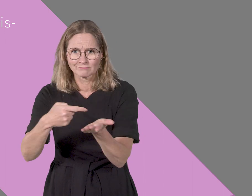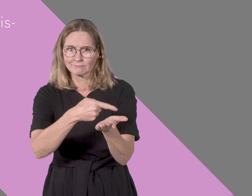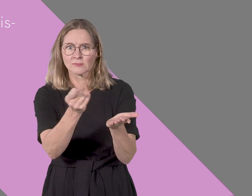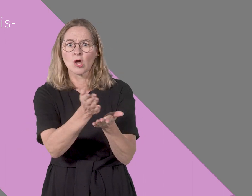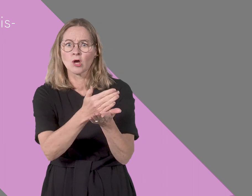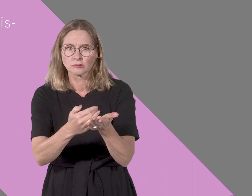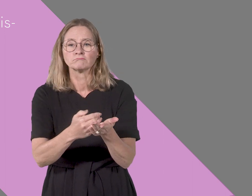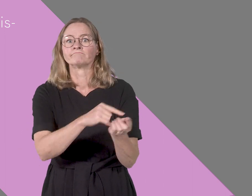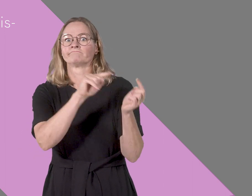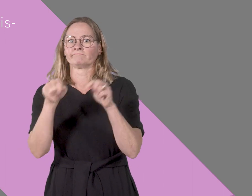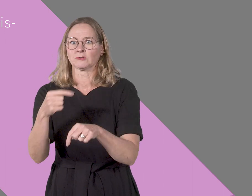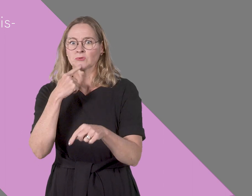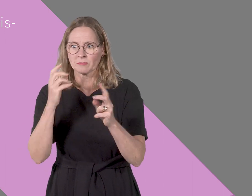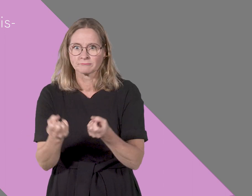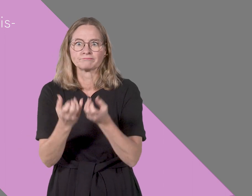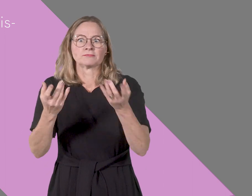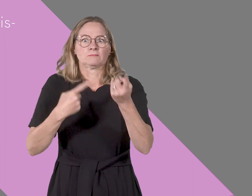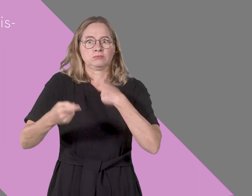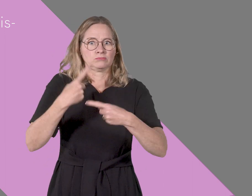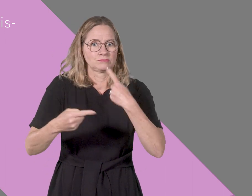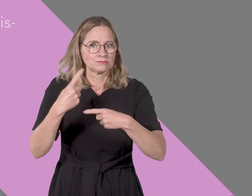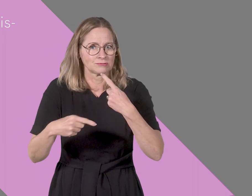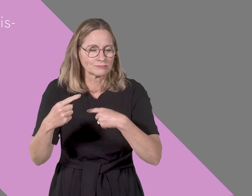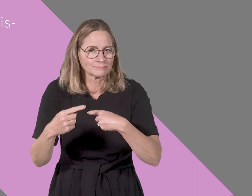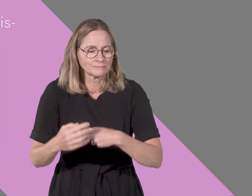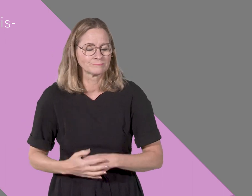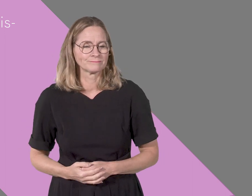joista osa on synnyttänyt keskustelua myös Suomessa.